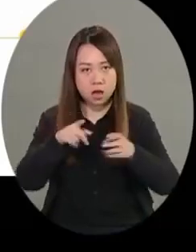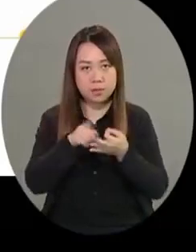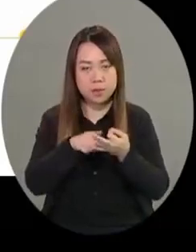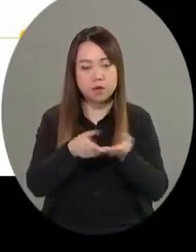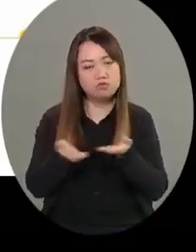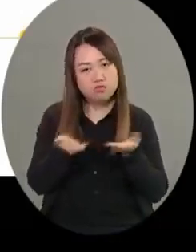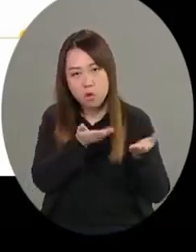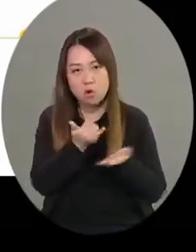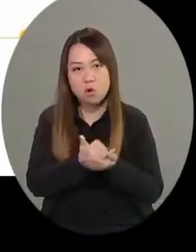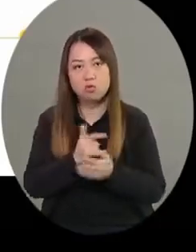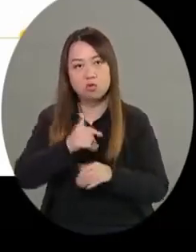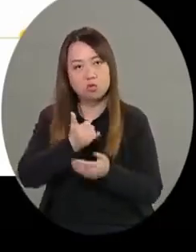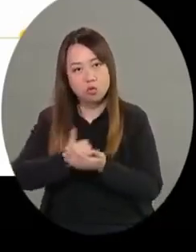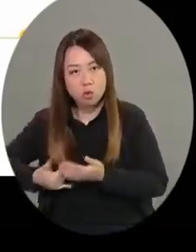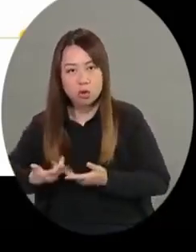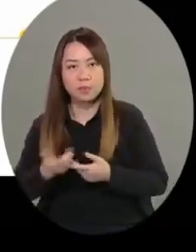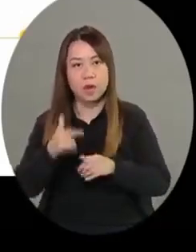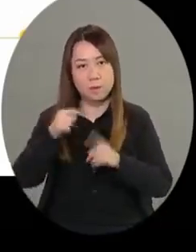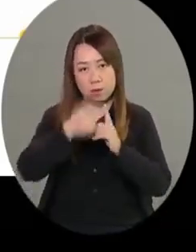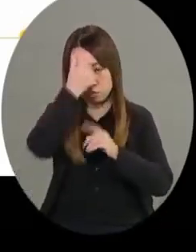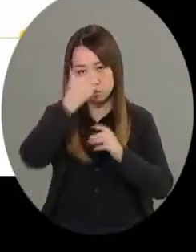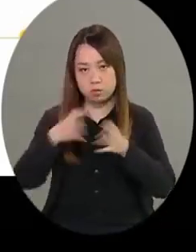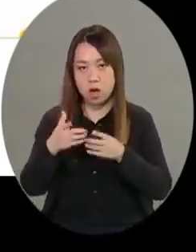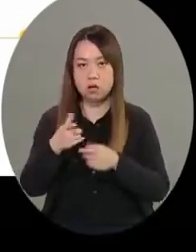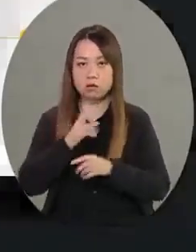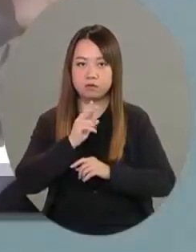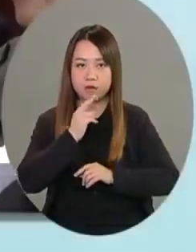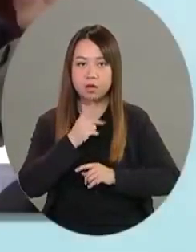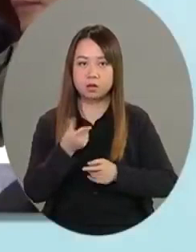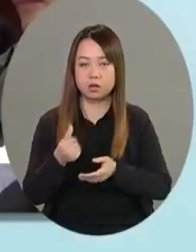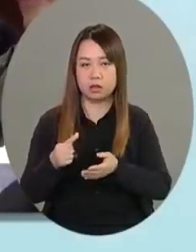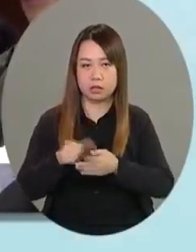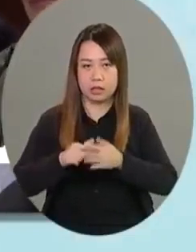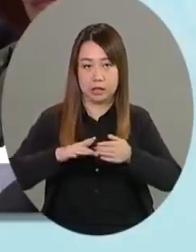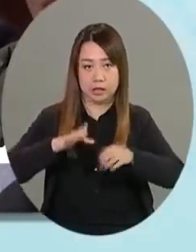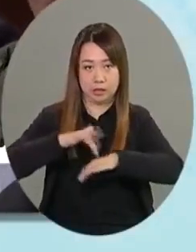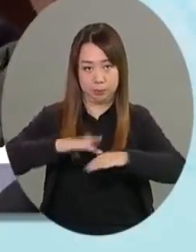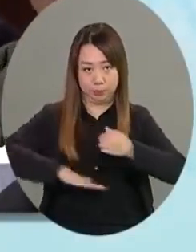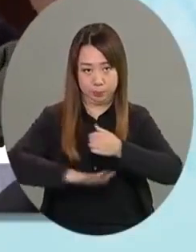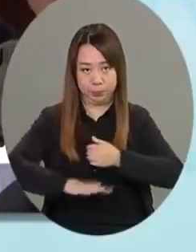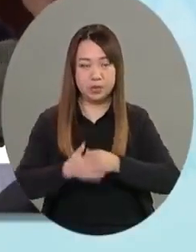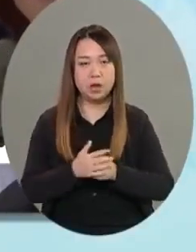民主派议员的演绎呢，就更加接地气了 这个呢，是一个好明显呢